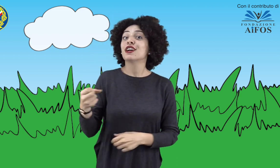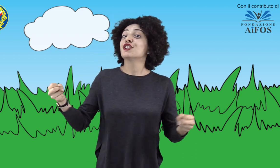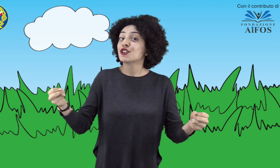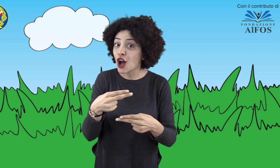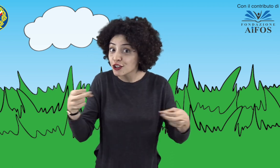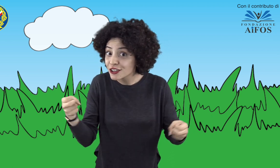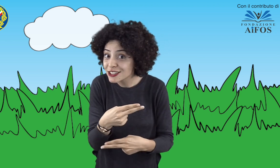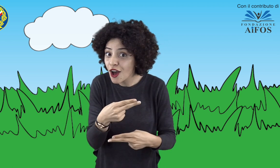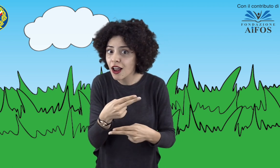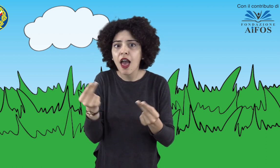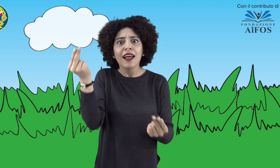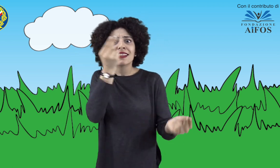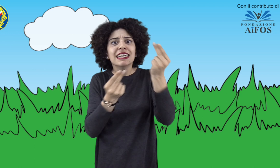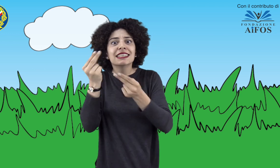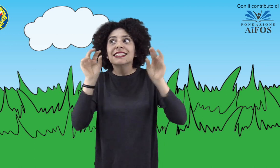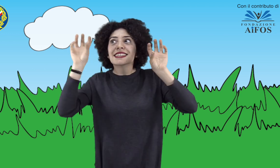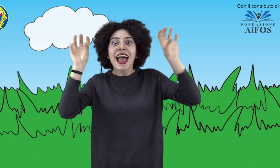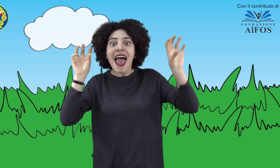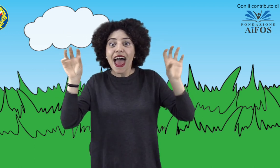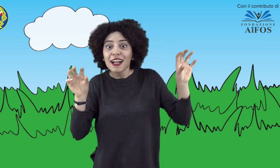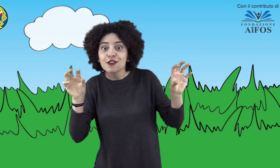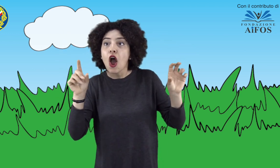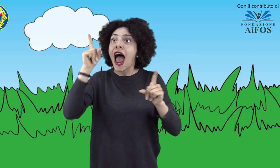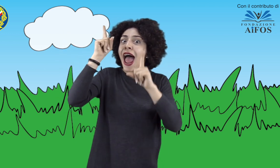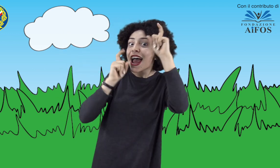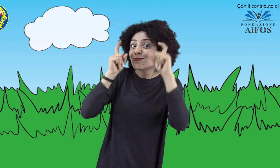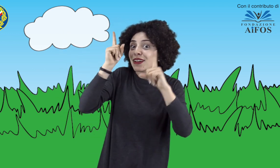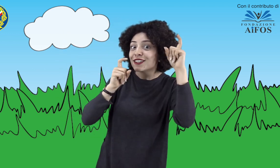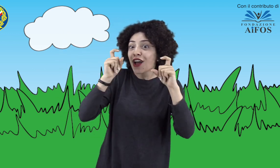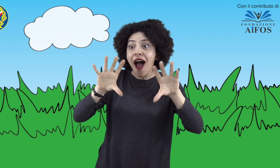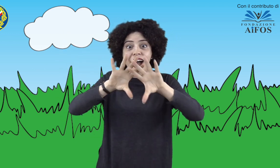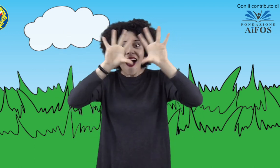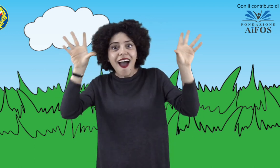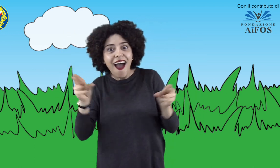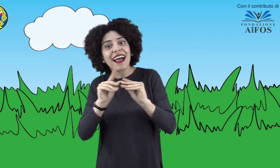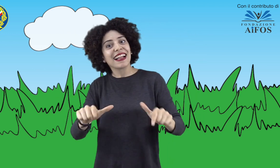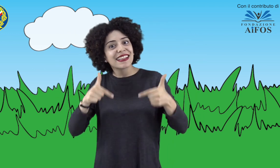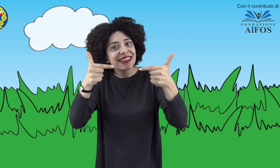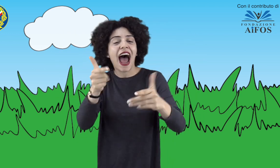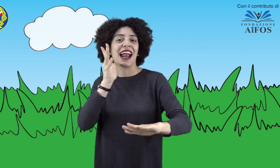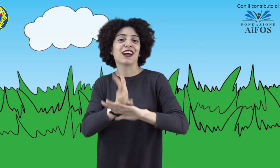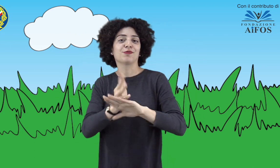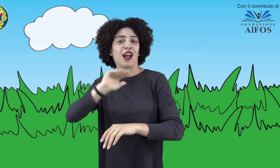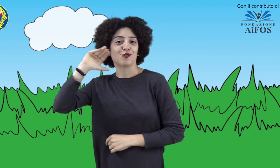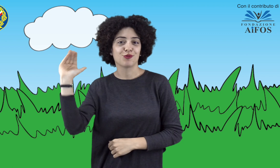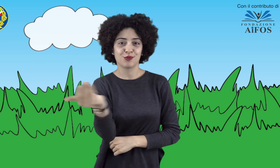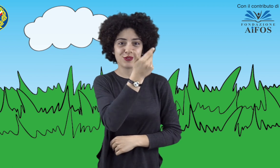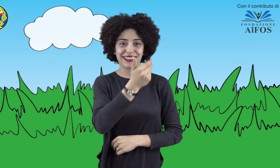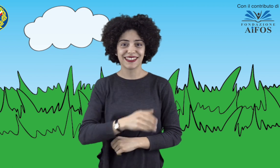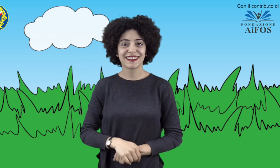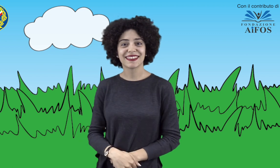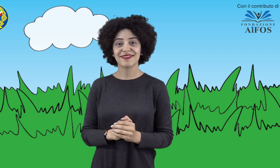ci saranno anche sottotitoli e animazioni in modo da essere accessibili per tutti.